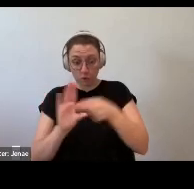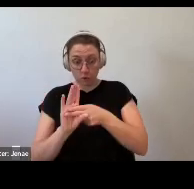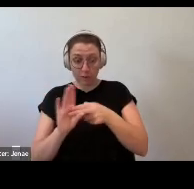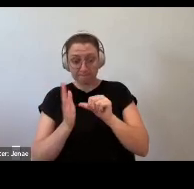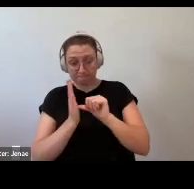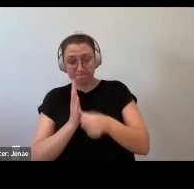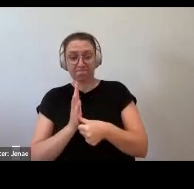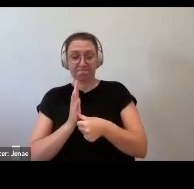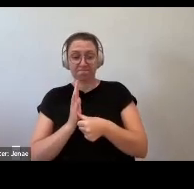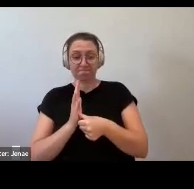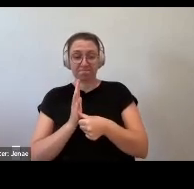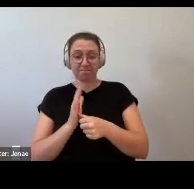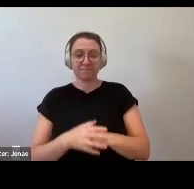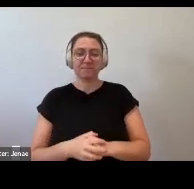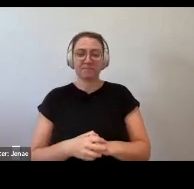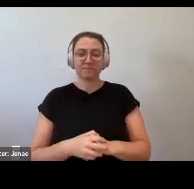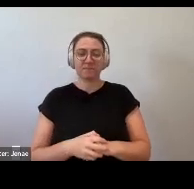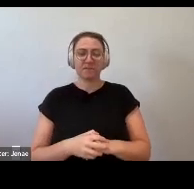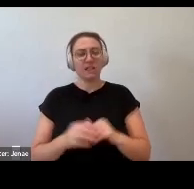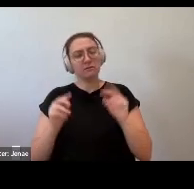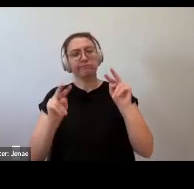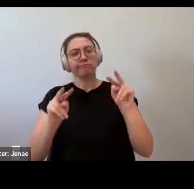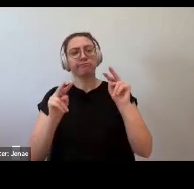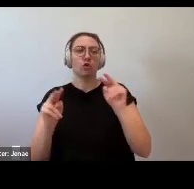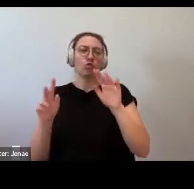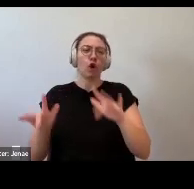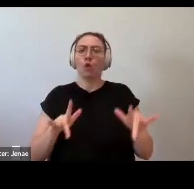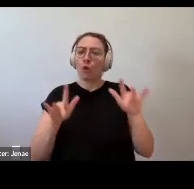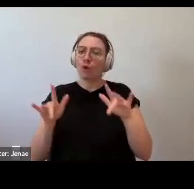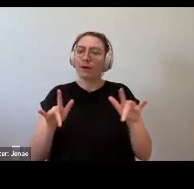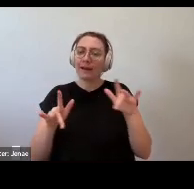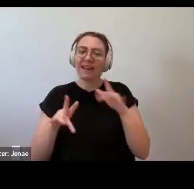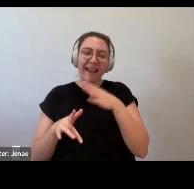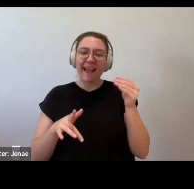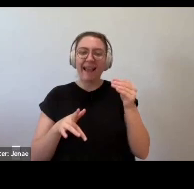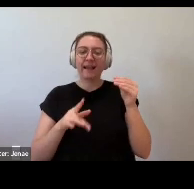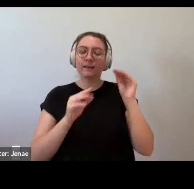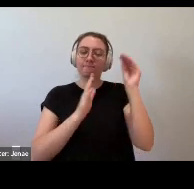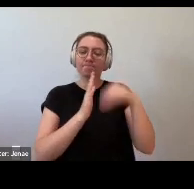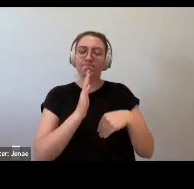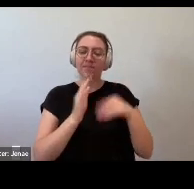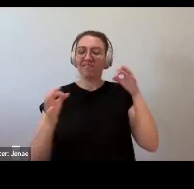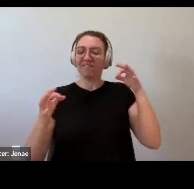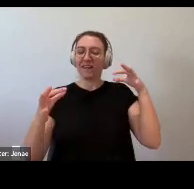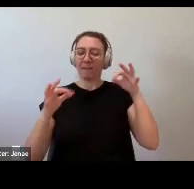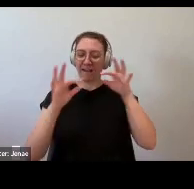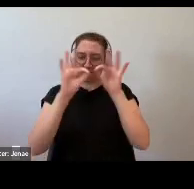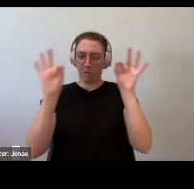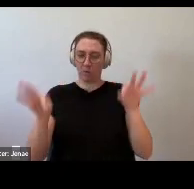en estas sesiones o que vean una grabación y completen el formulario de comentarios. Estamos añadiendo el